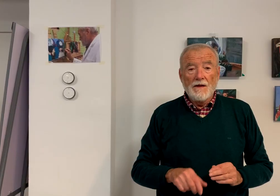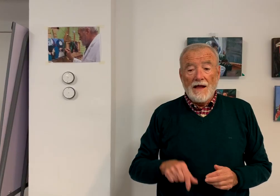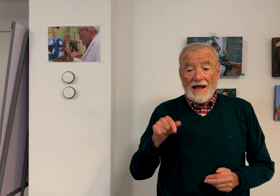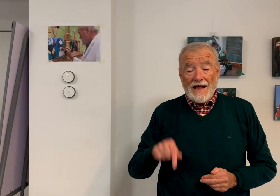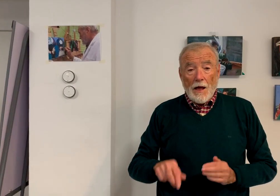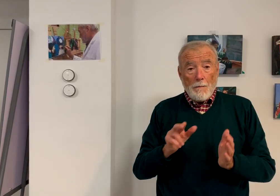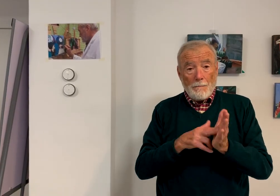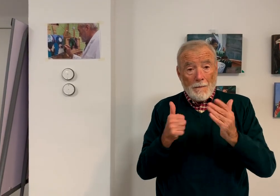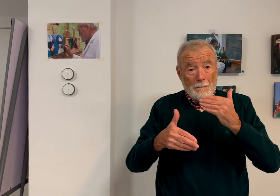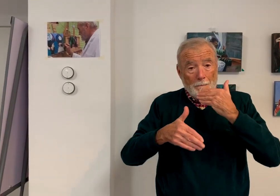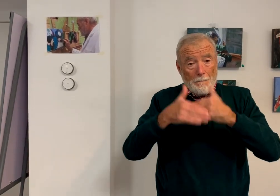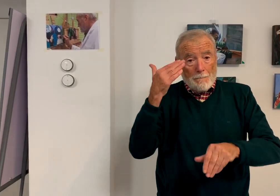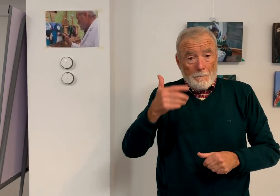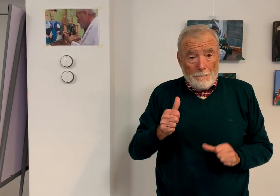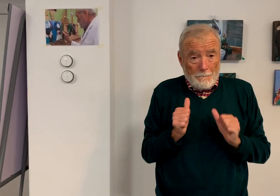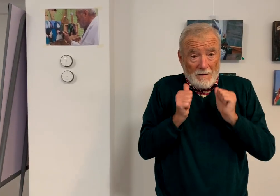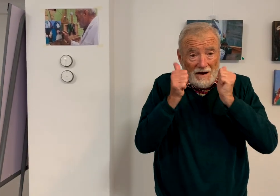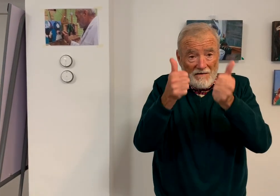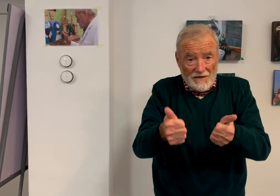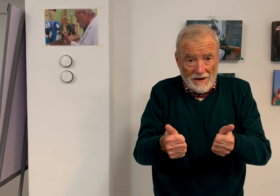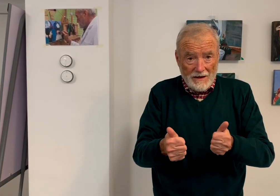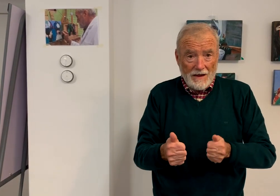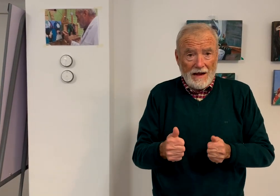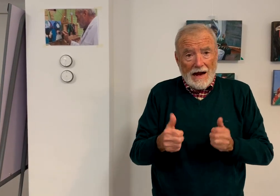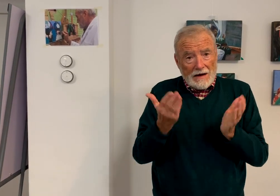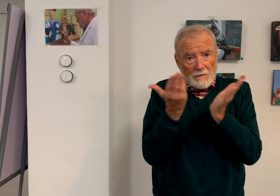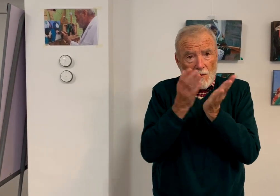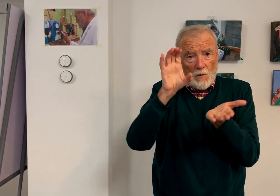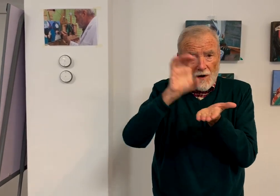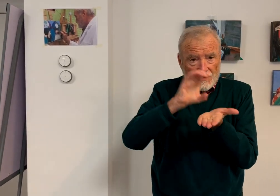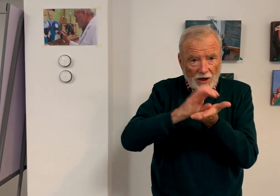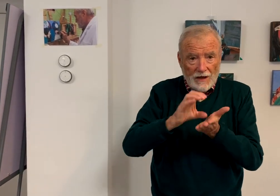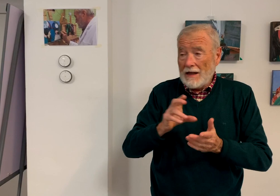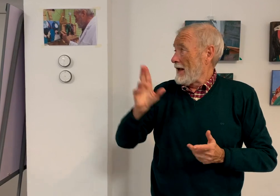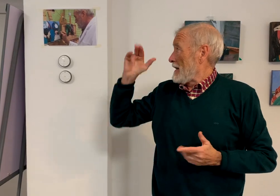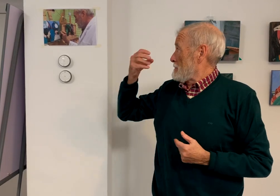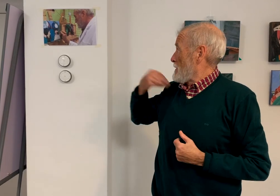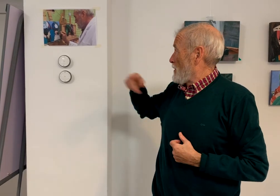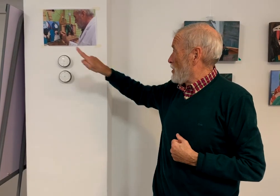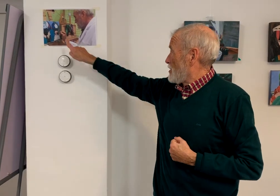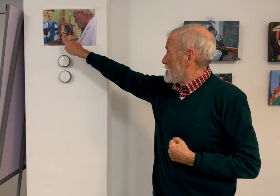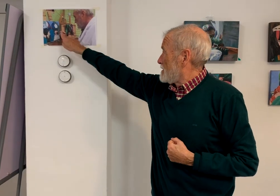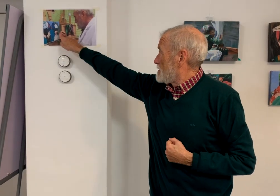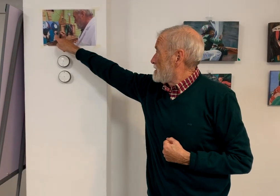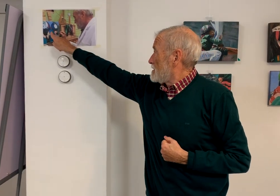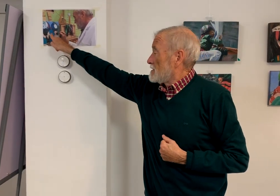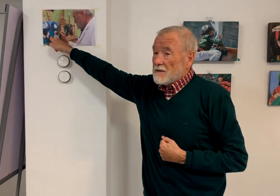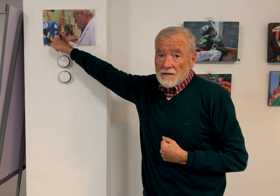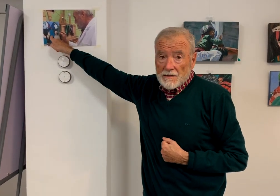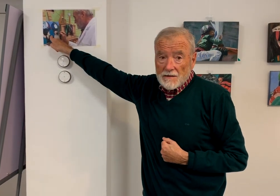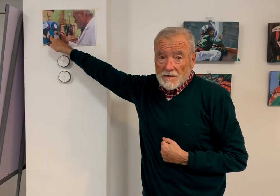Cuando empecé el curso hice este primer cuadro.